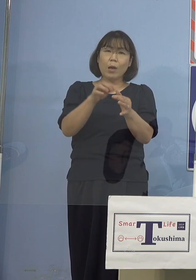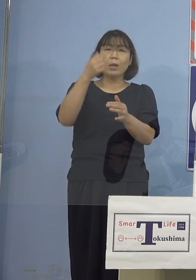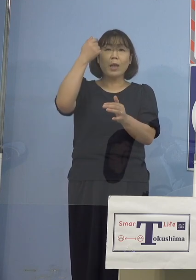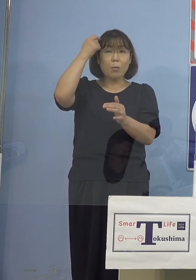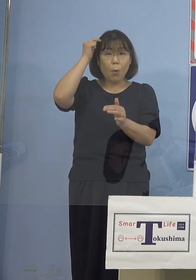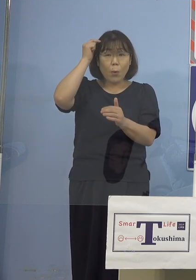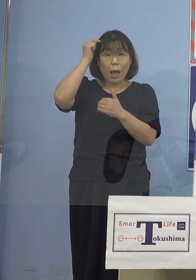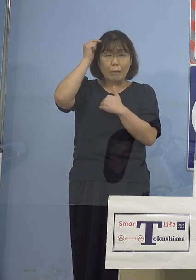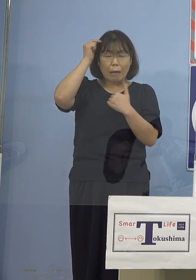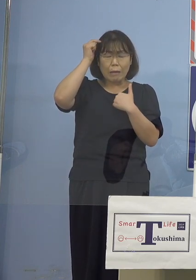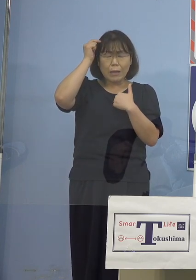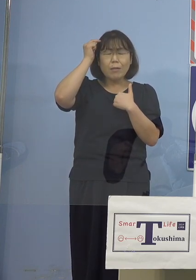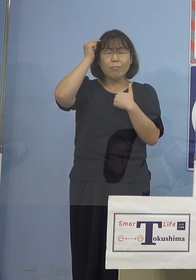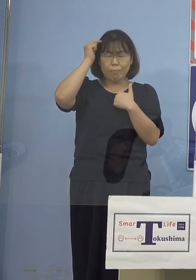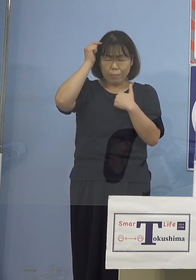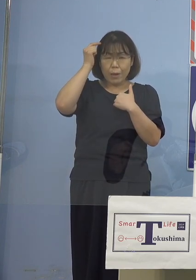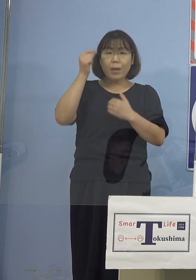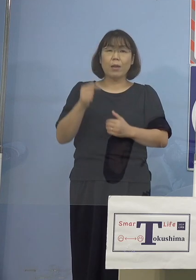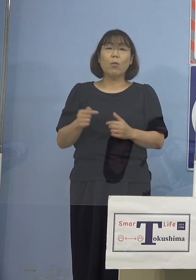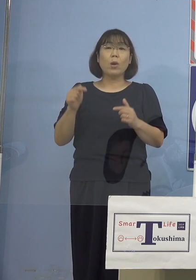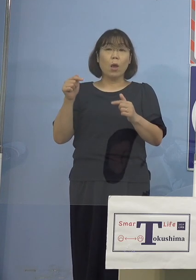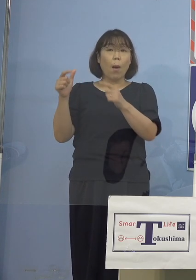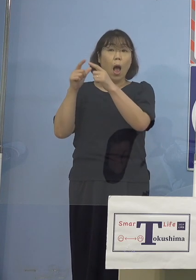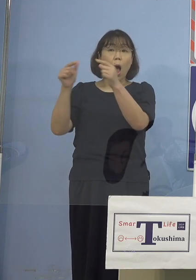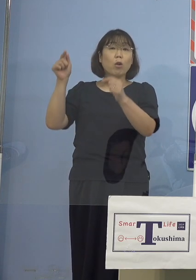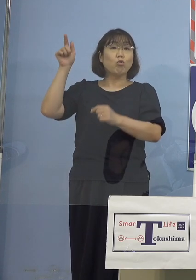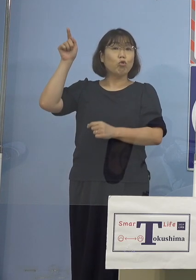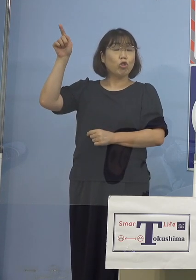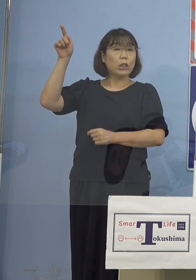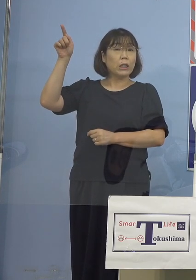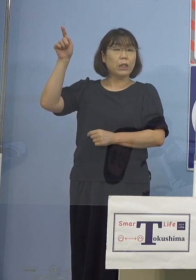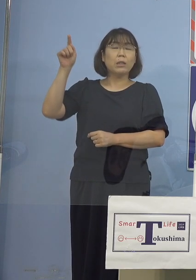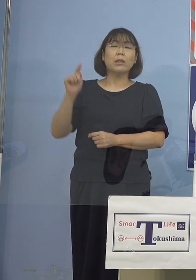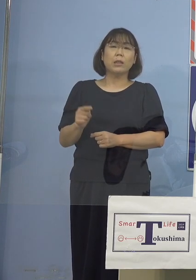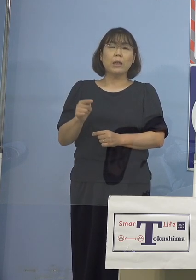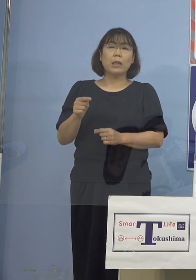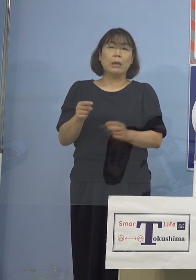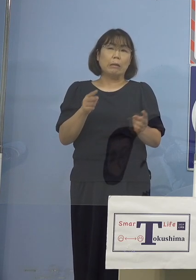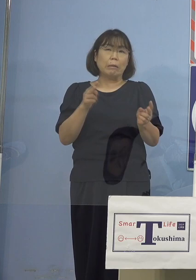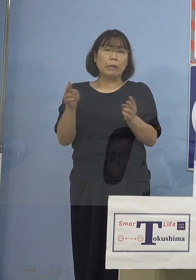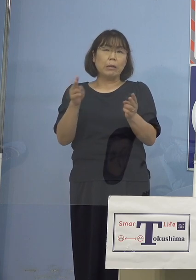これはきっちりと国の方で そうしたものを整理いただいた上で